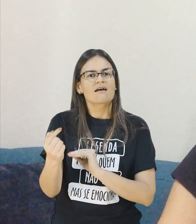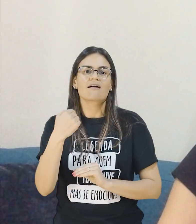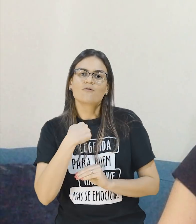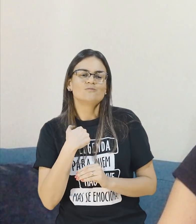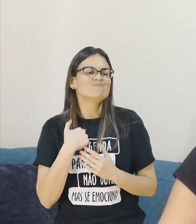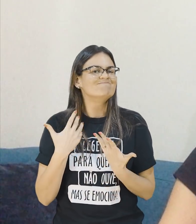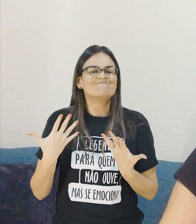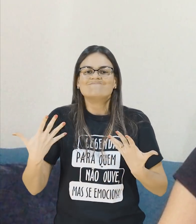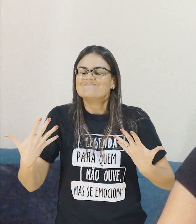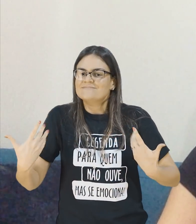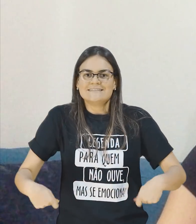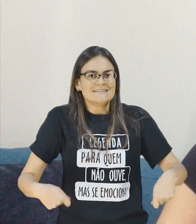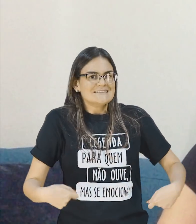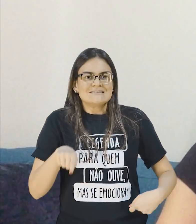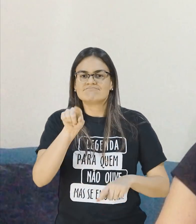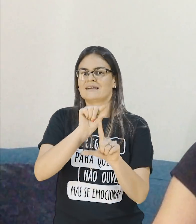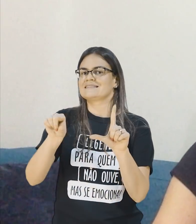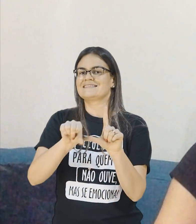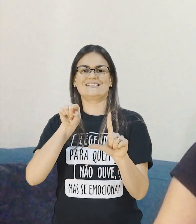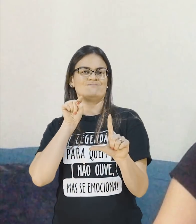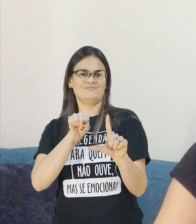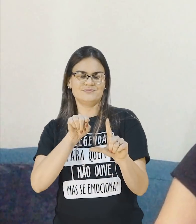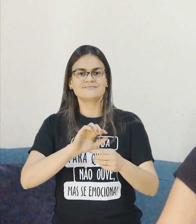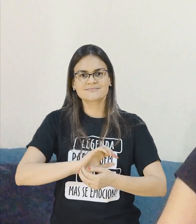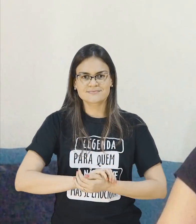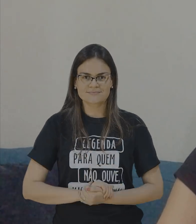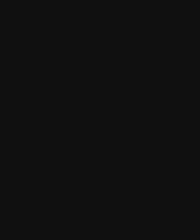quando eu queria assistir uma novela, eu acabava dependendo da legenda.